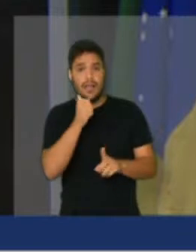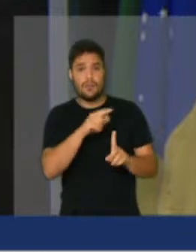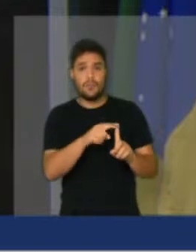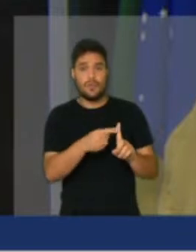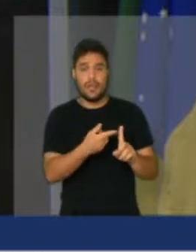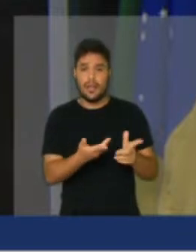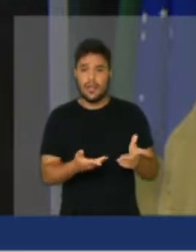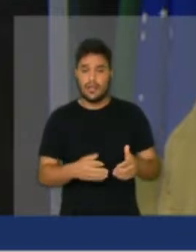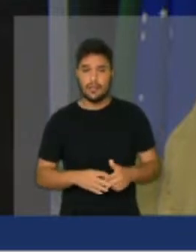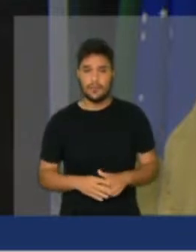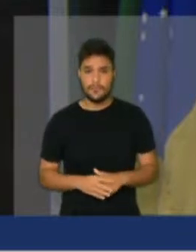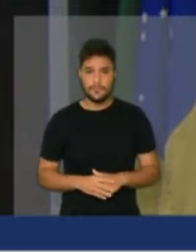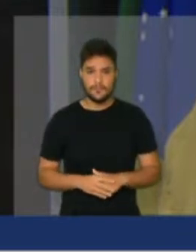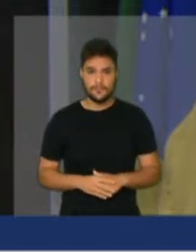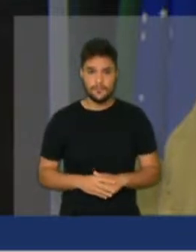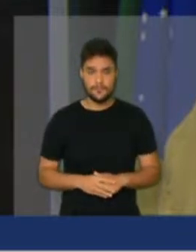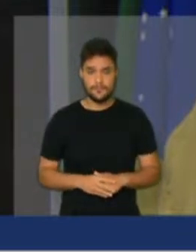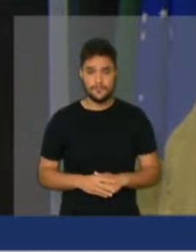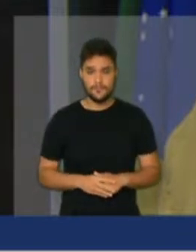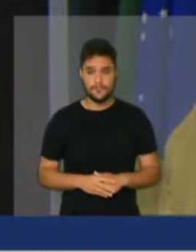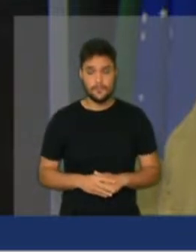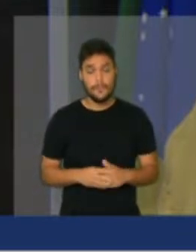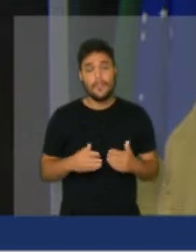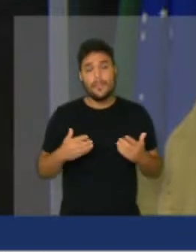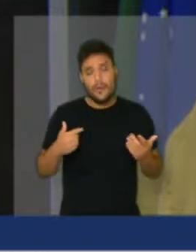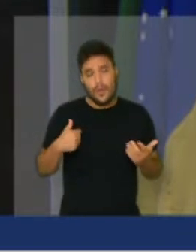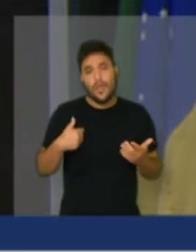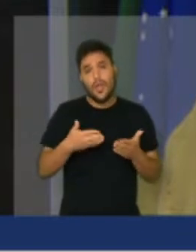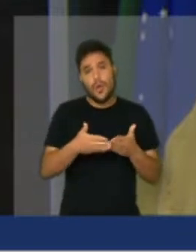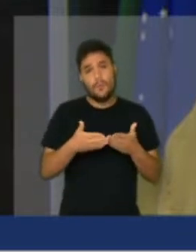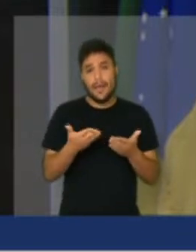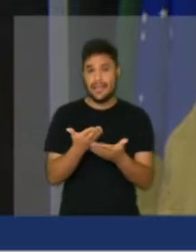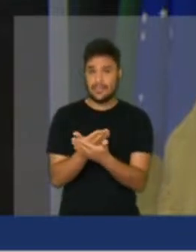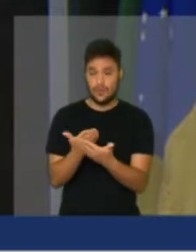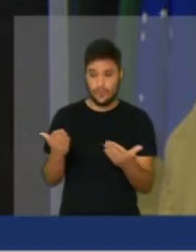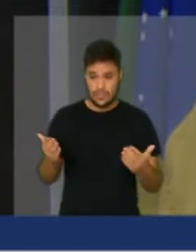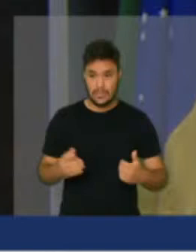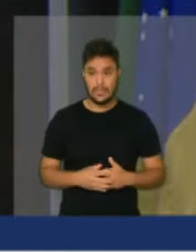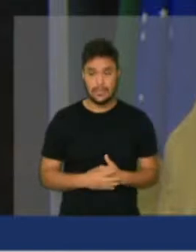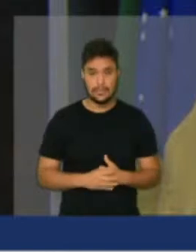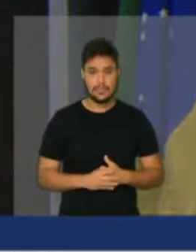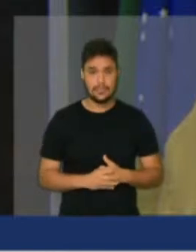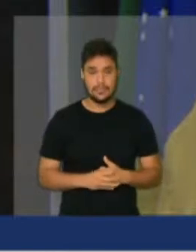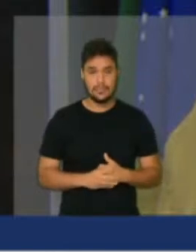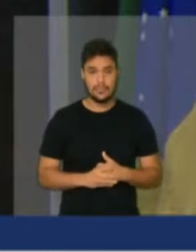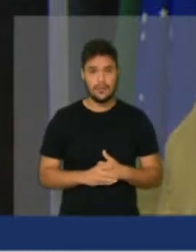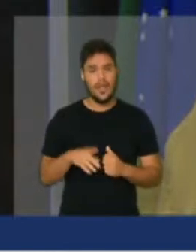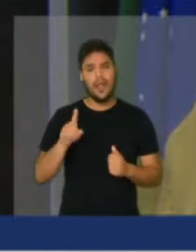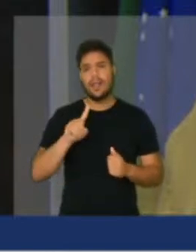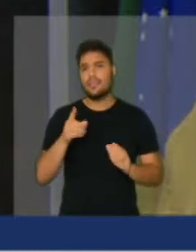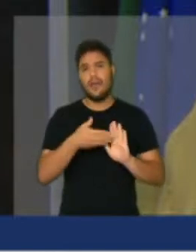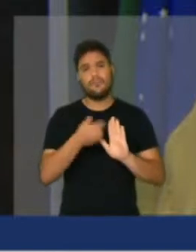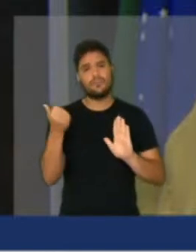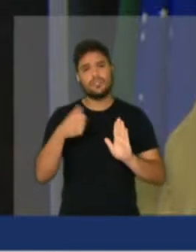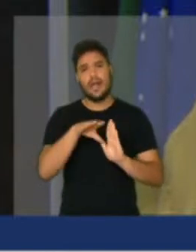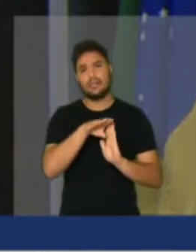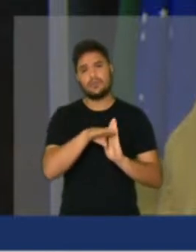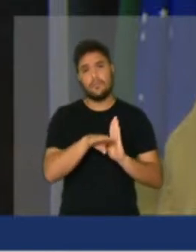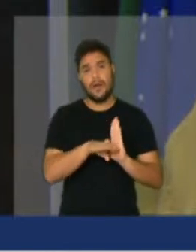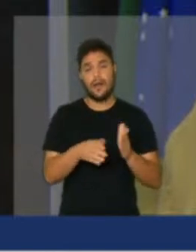O... A TODOS VOCÊ S... QUE NÃO RETIREMOS DE PAUTA, NESSE MOMENTO. VAMOS DISCUTIR. ESTÁ